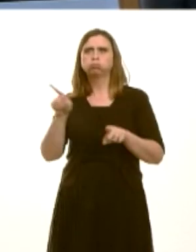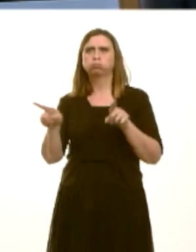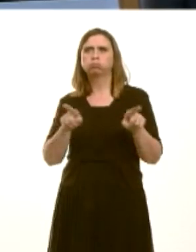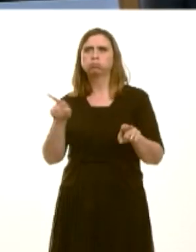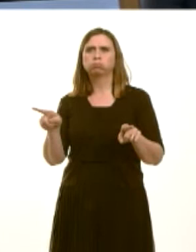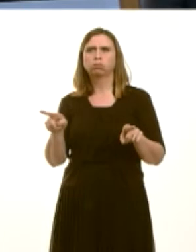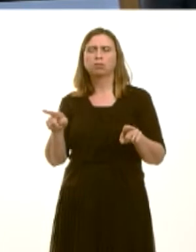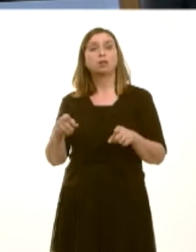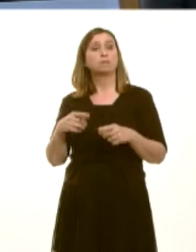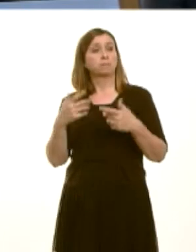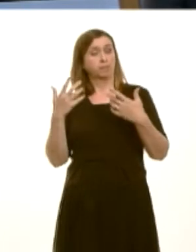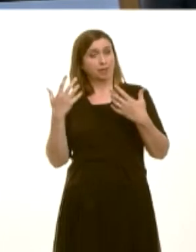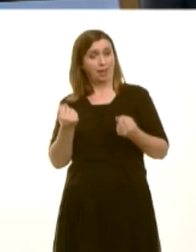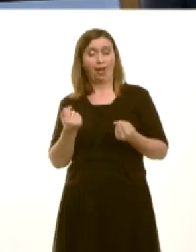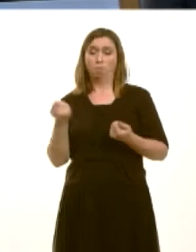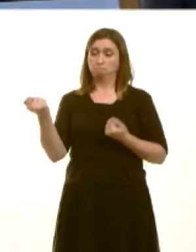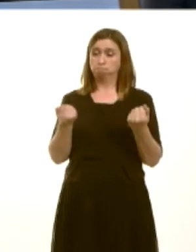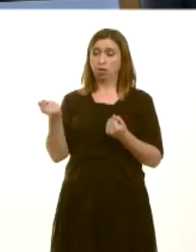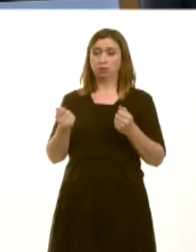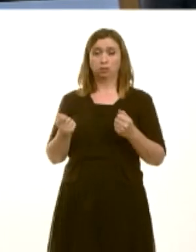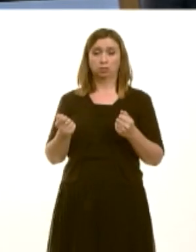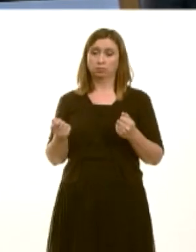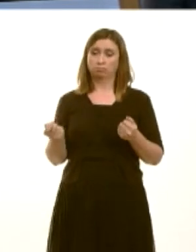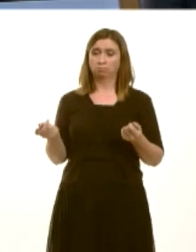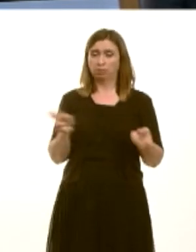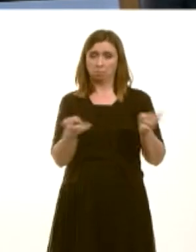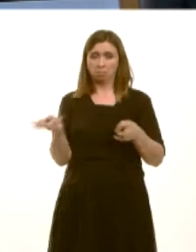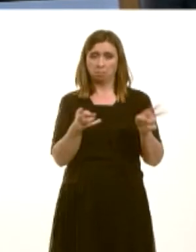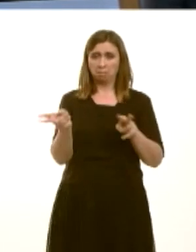nag oedd yna oír blaen o dan hen system y TrawsCambria. Felly, mae rhwydwaith bysiau